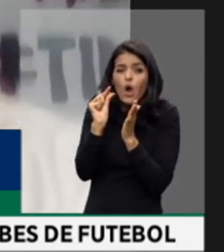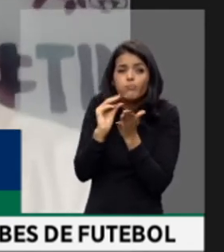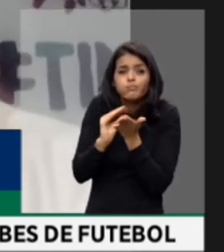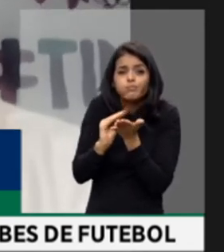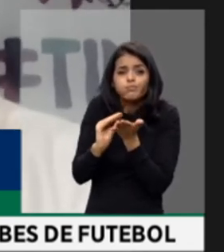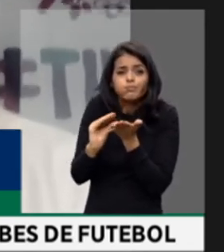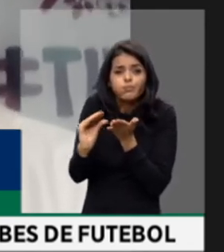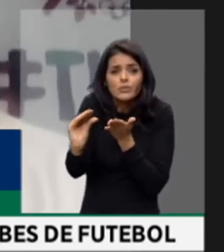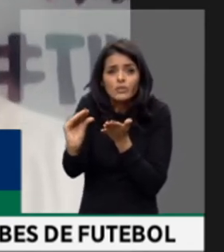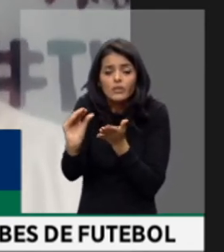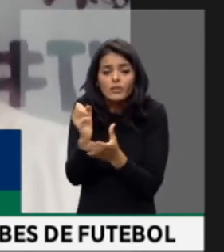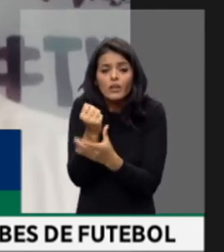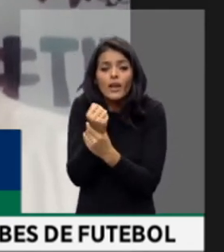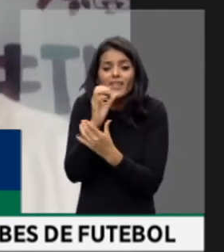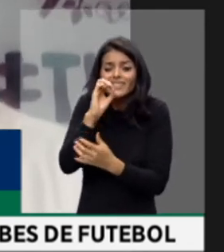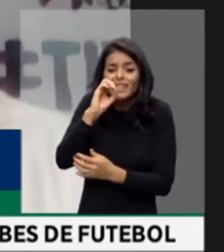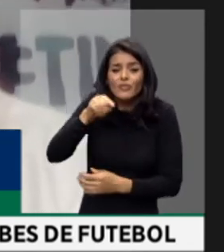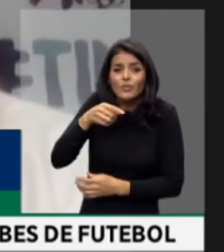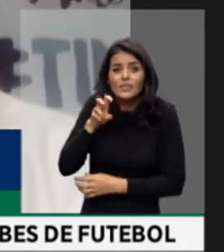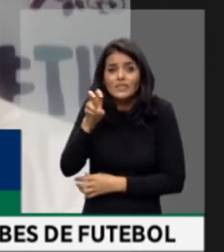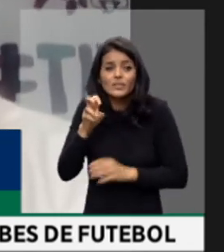ESTÃO AÍ SÃO ANTIGOS JOGADORES, HAVIA SEMPRE ESSE CUIDADO PARA CUIDAR DO FUTURO